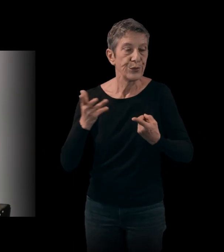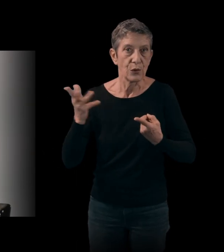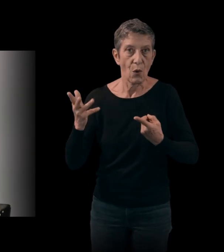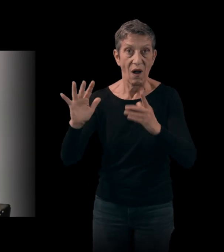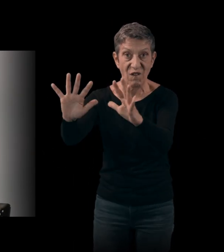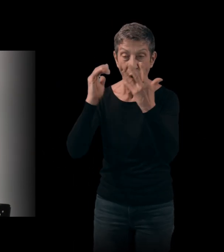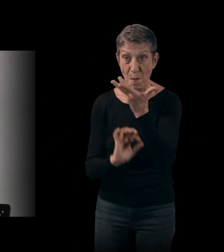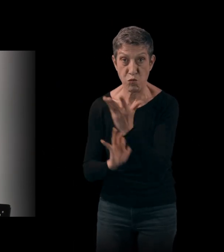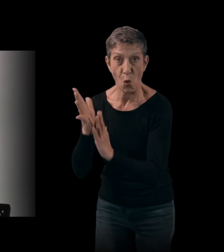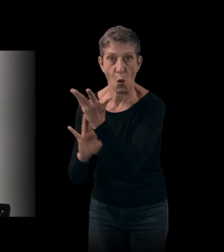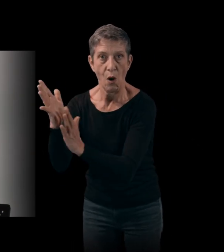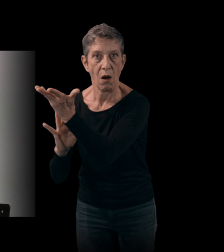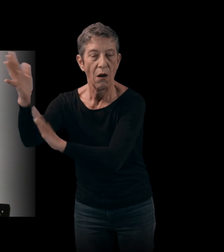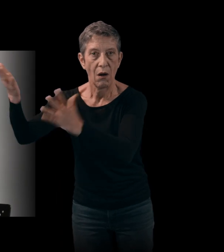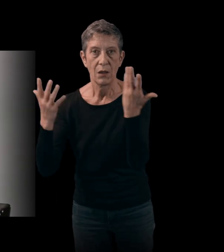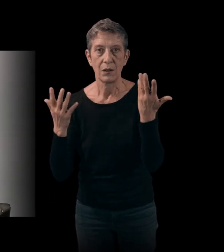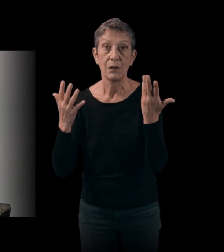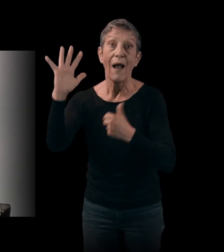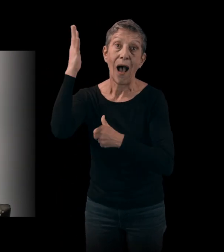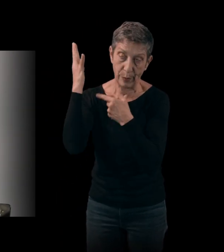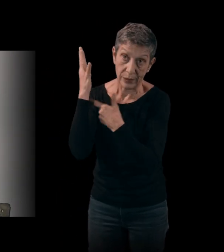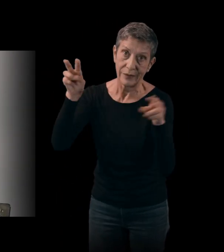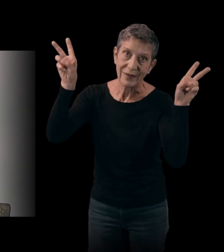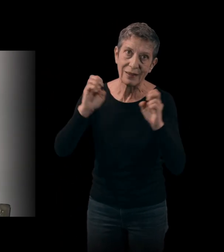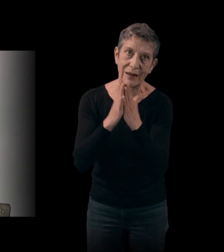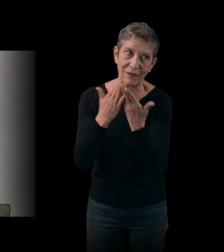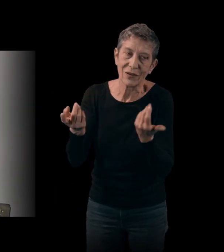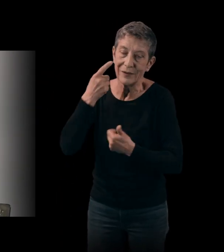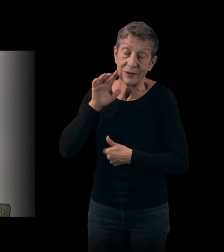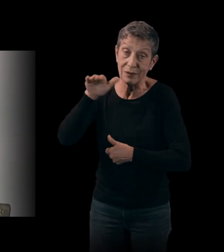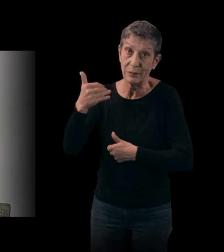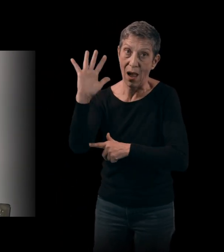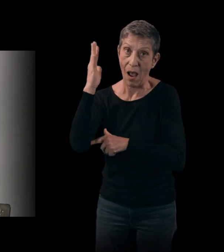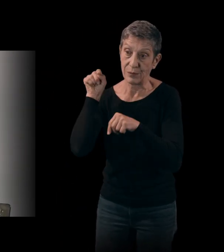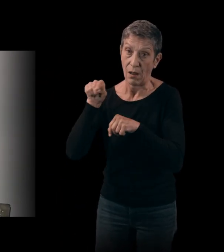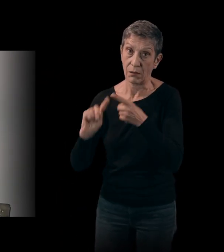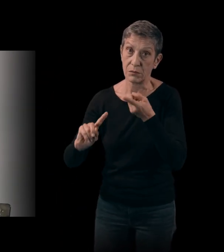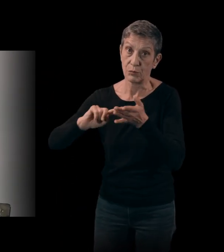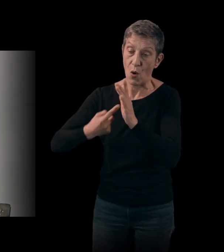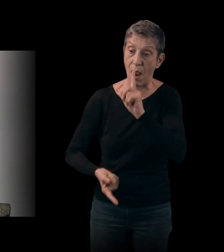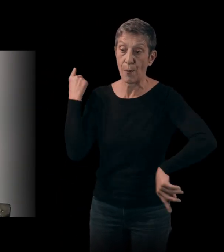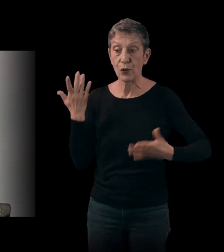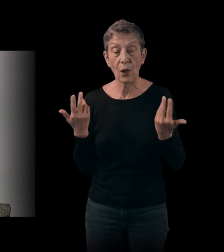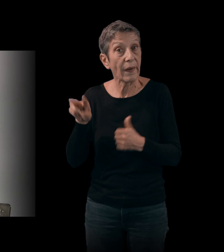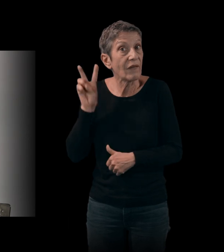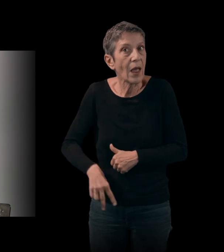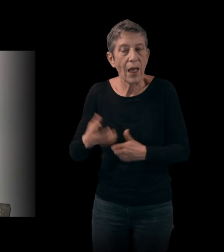la forêt, la taille des arbres, on pourra reparler, la question des arbres est vraiment fondamentale, mais comme on n'arrivait pas à